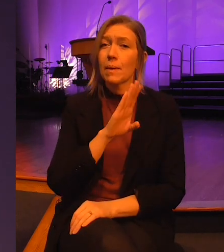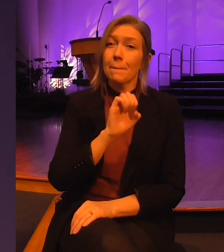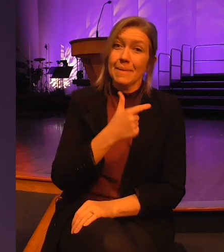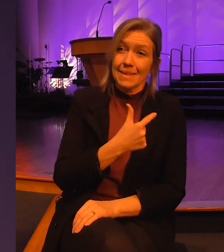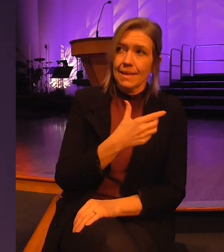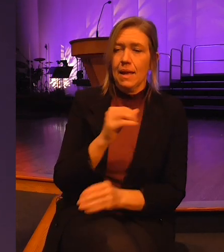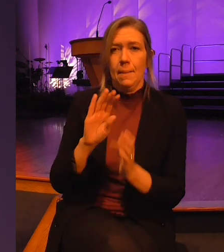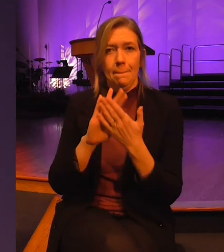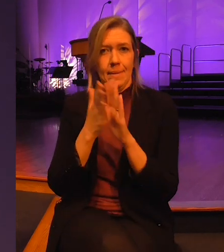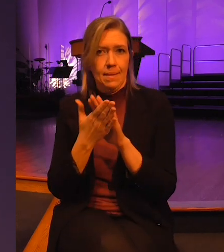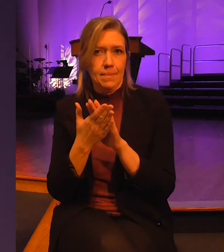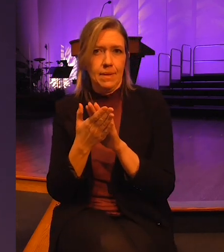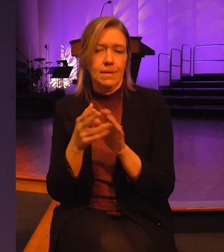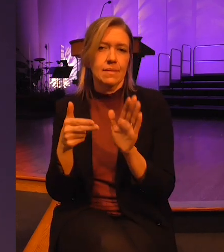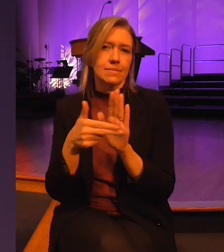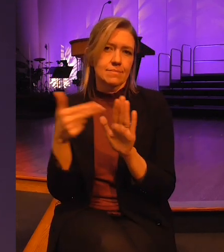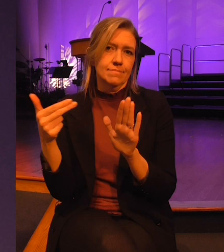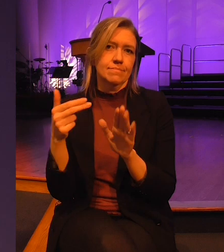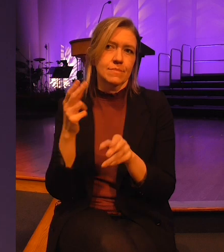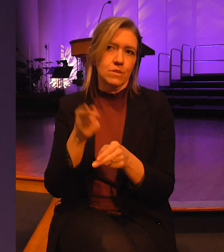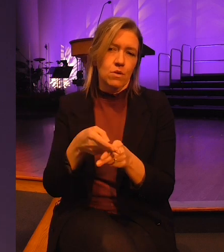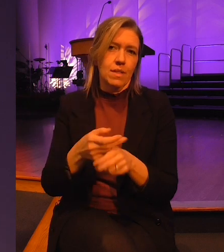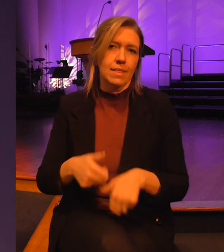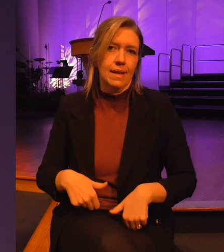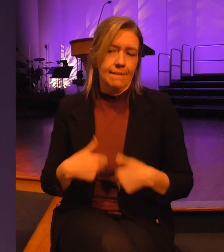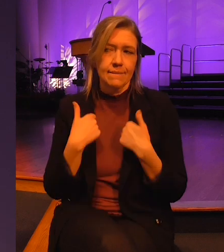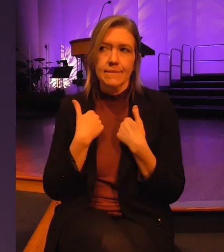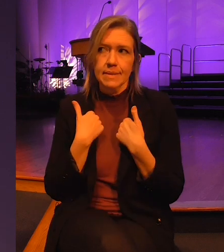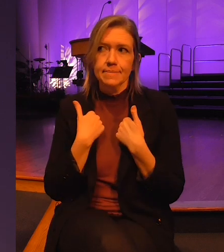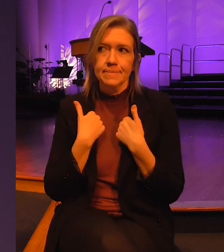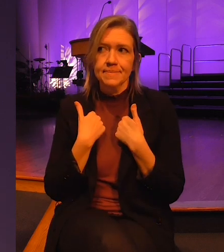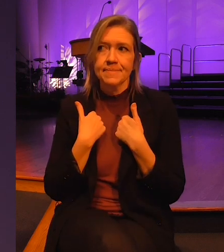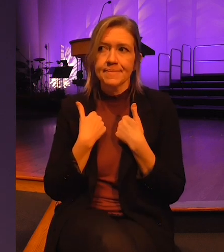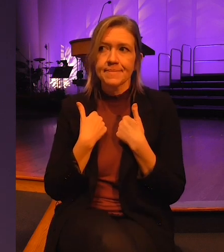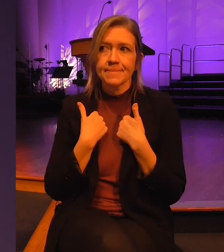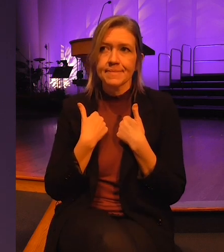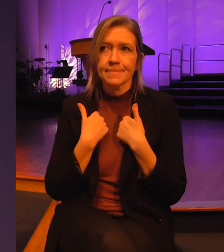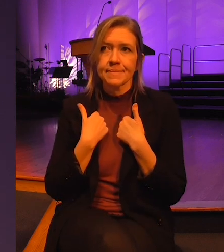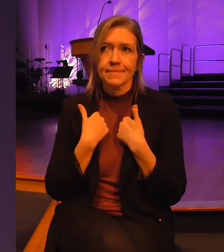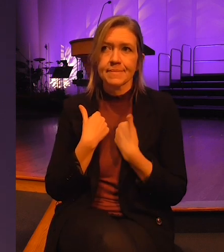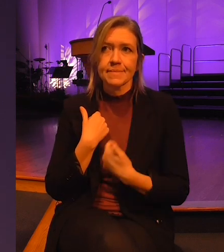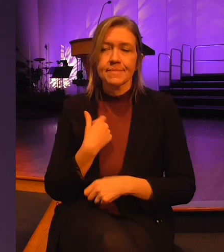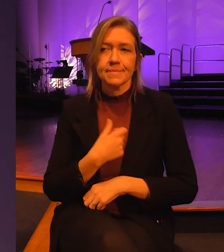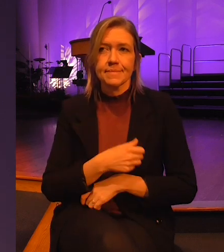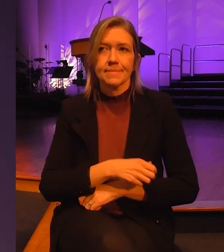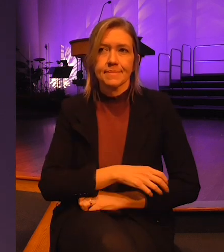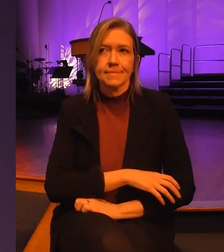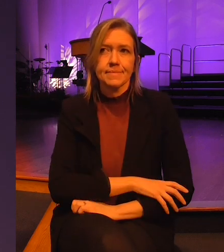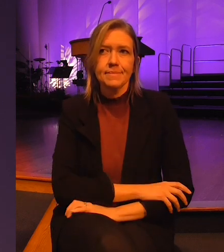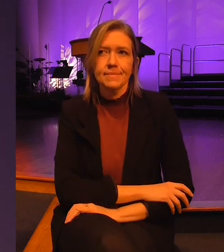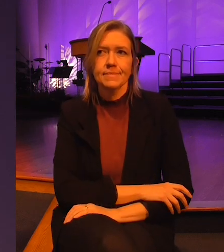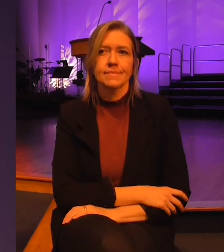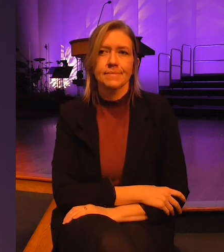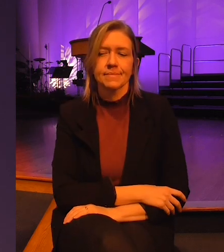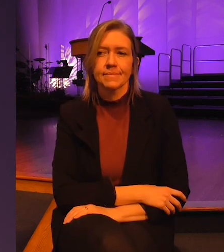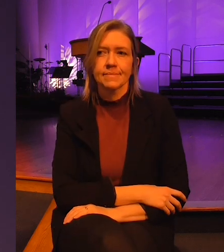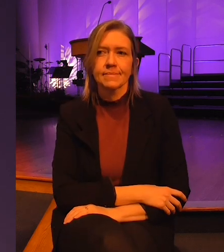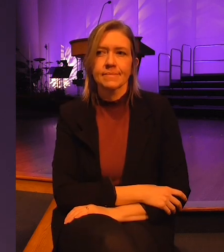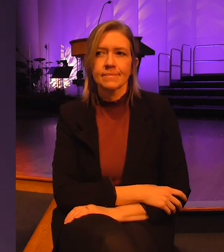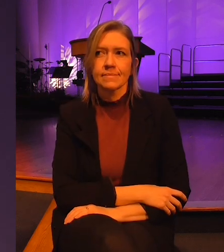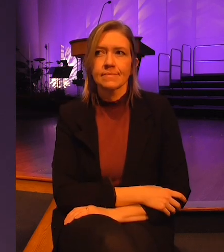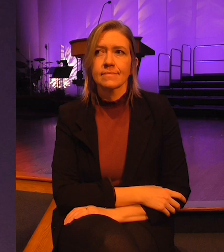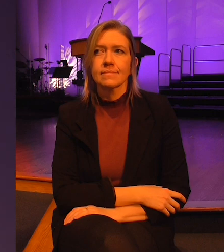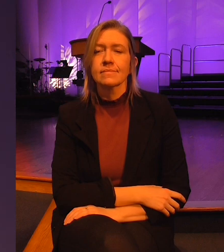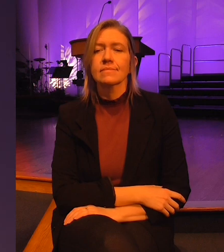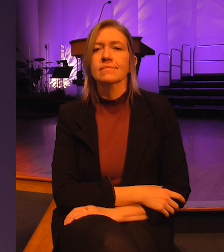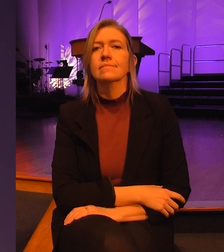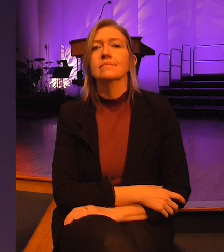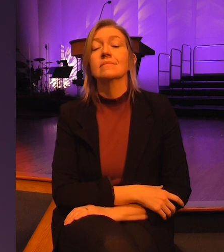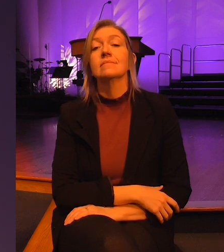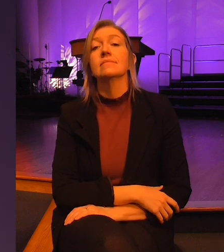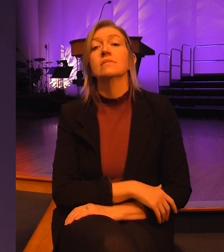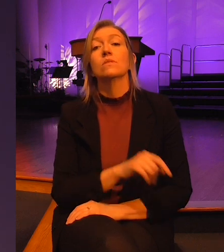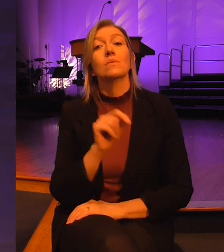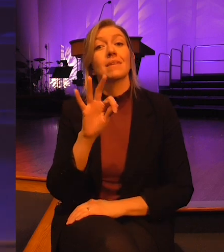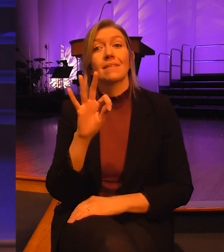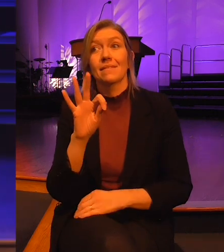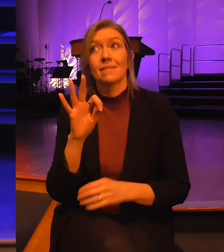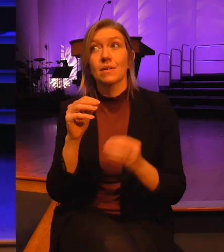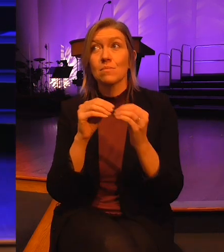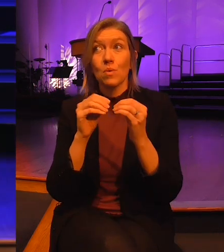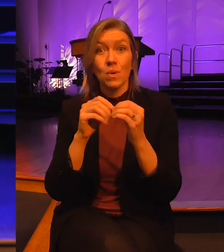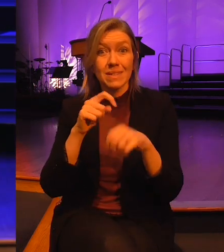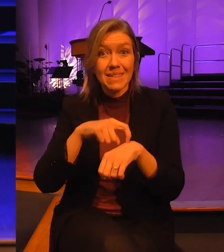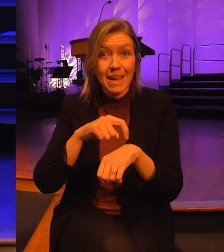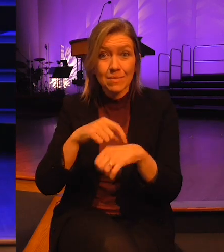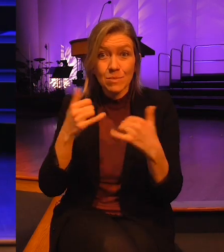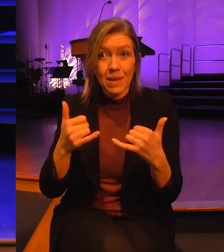vida, así que si tuviera más tiempo con todos, habría hecho que todos se dieran la vuelta y compartieran sus intenciones